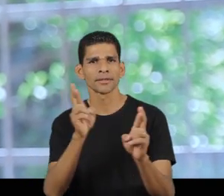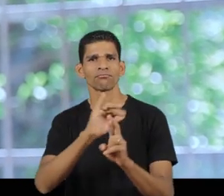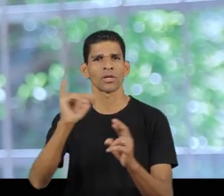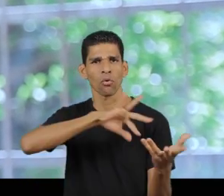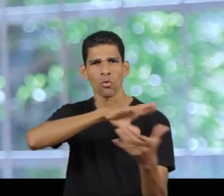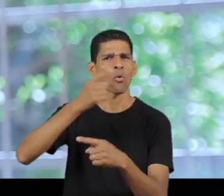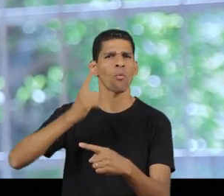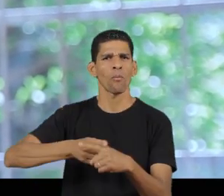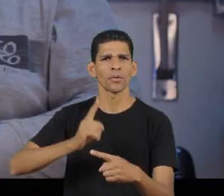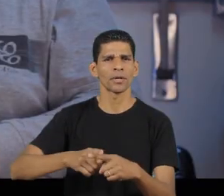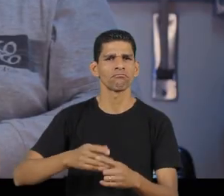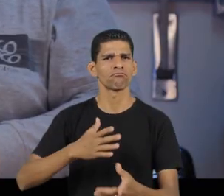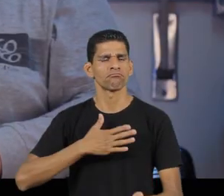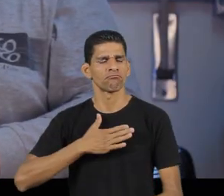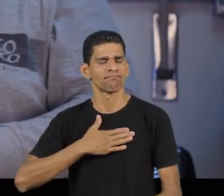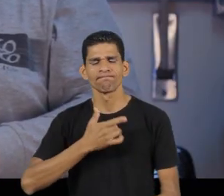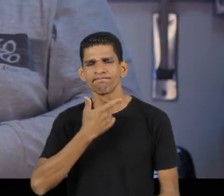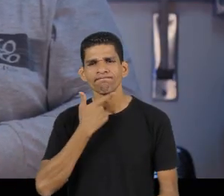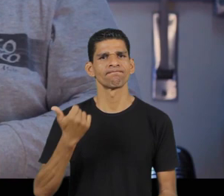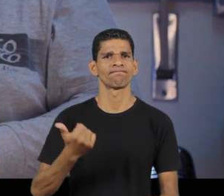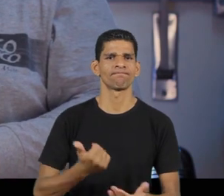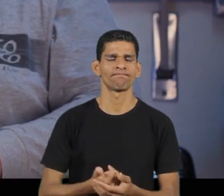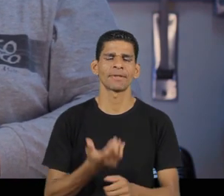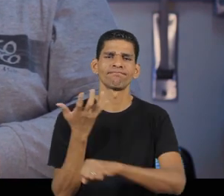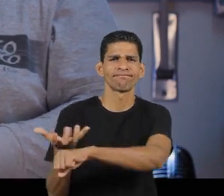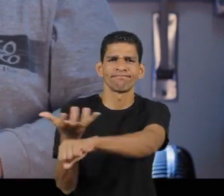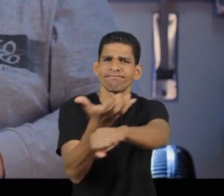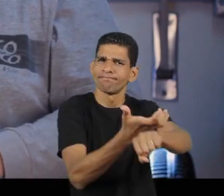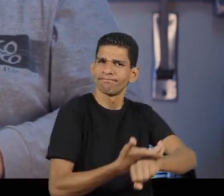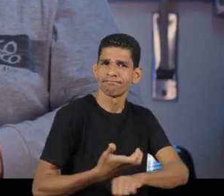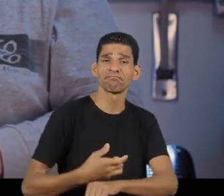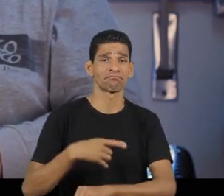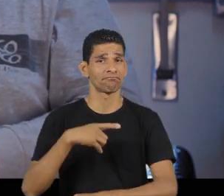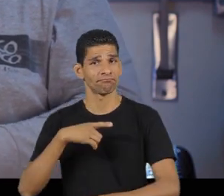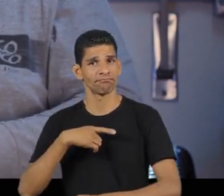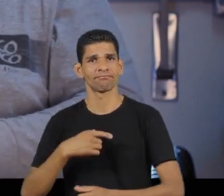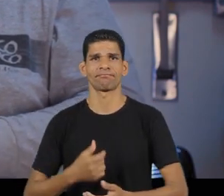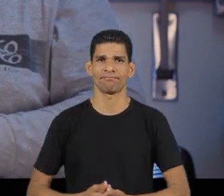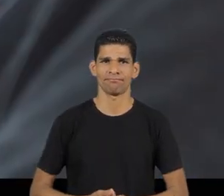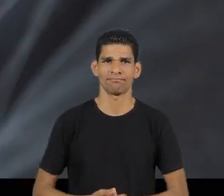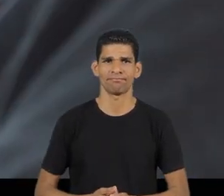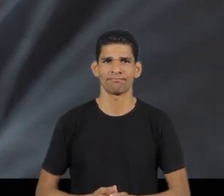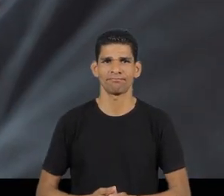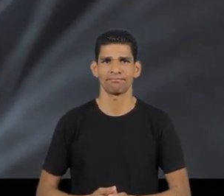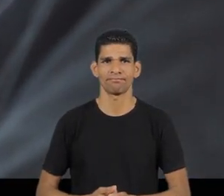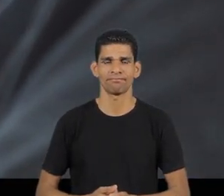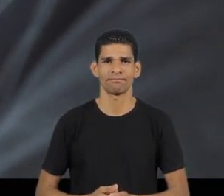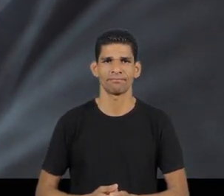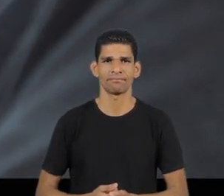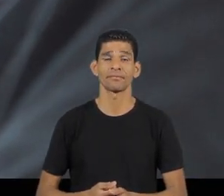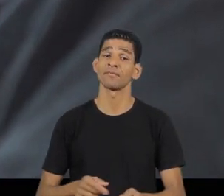pela questão da multidisciplinaridade do curso,